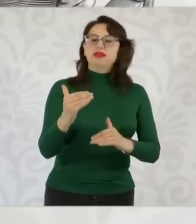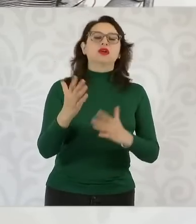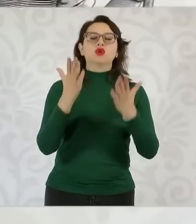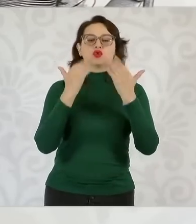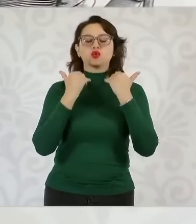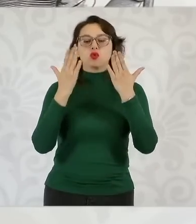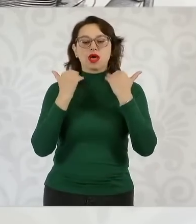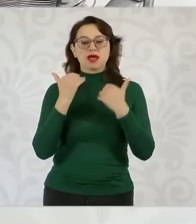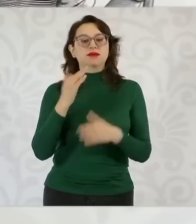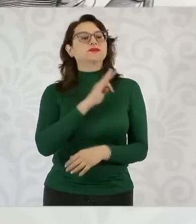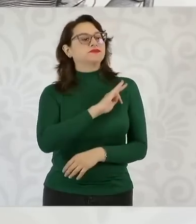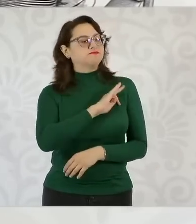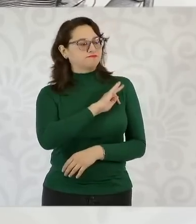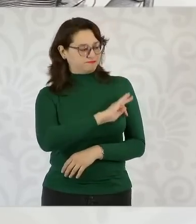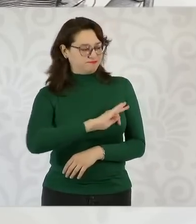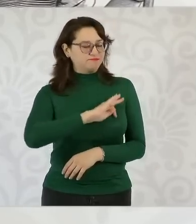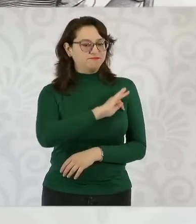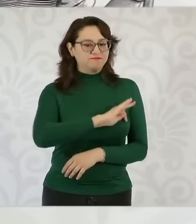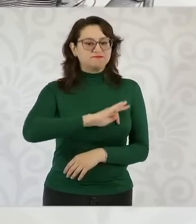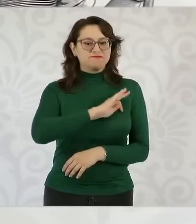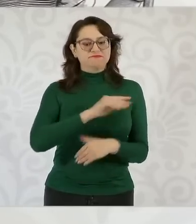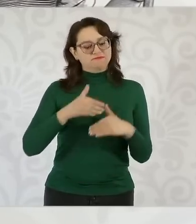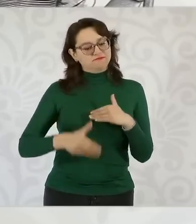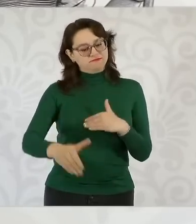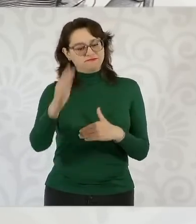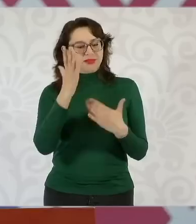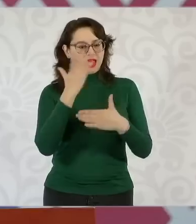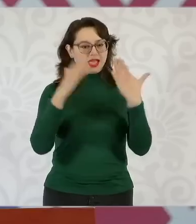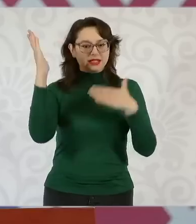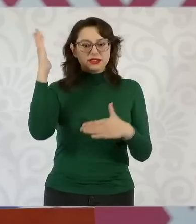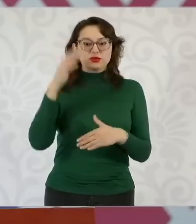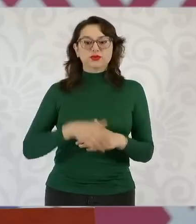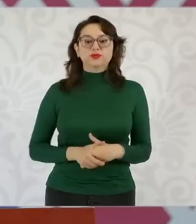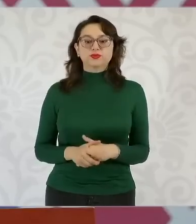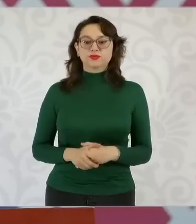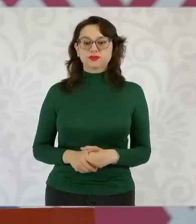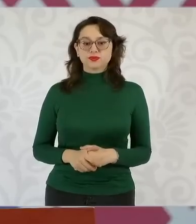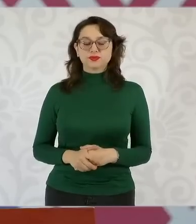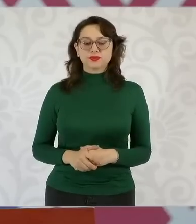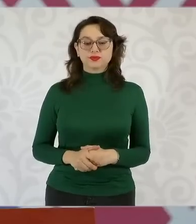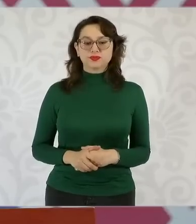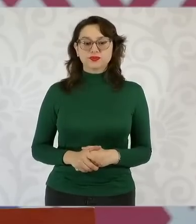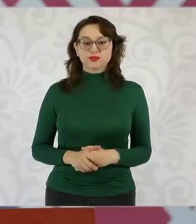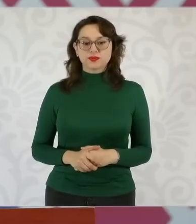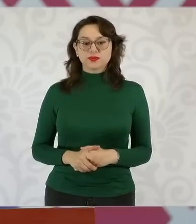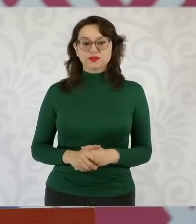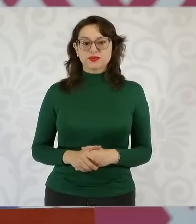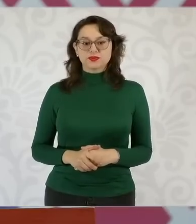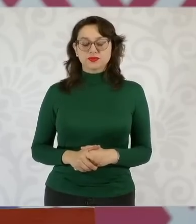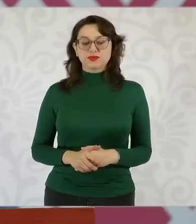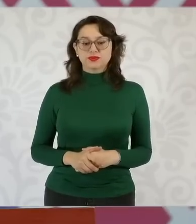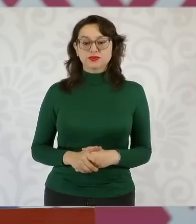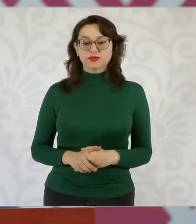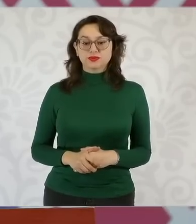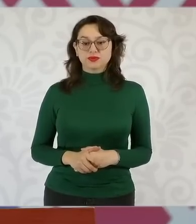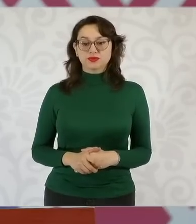Muchas felicidades y le deseamos el mejor de los éxitos pues es un gran honor estar aquí porque hoy